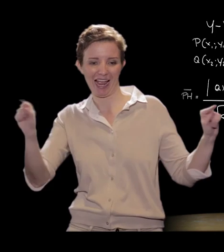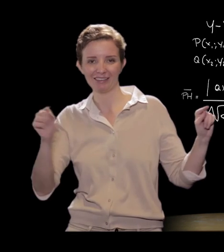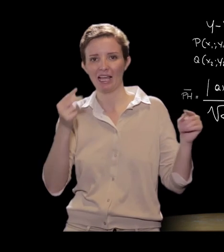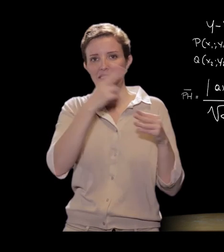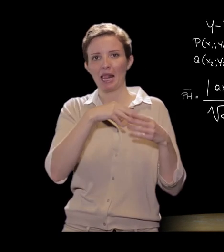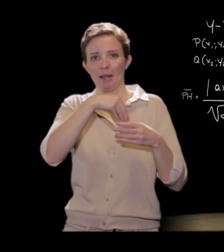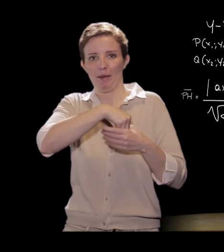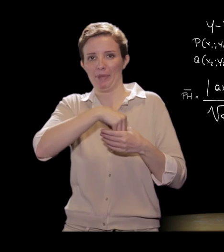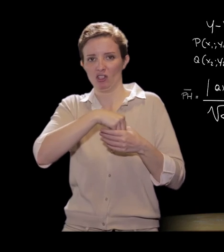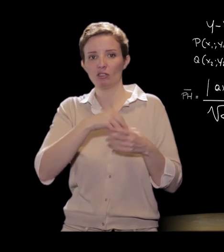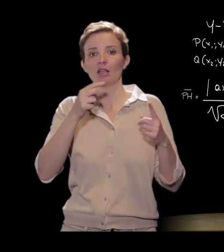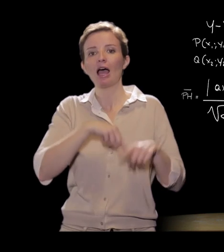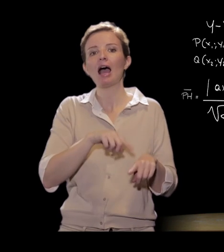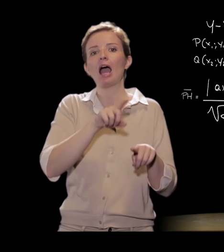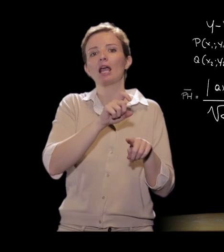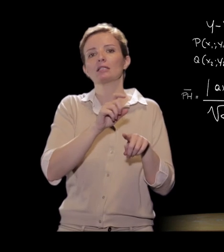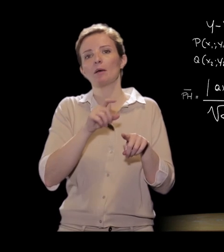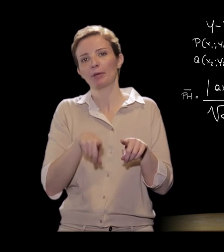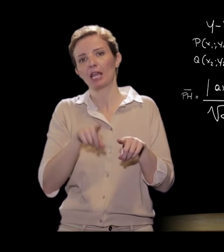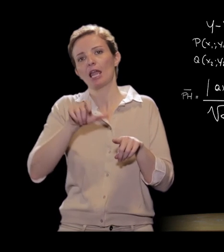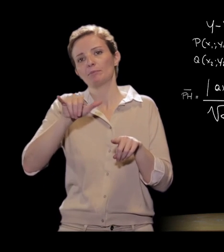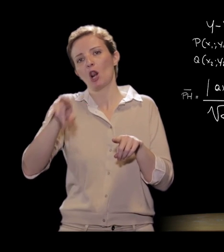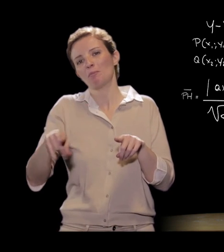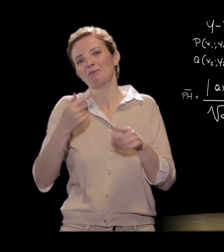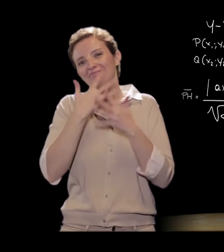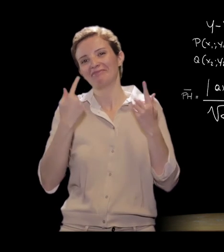x(P) e y(P) sono le coordinate del punto.